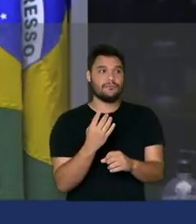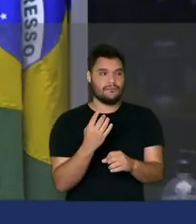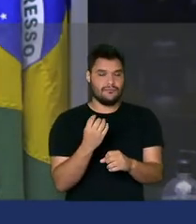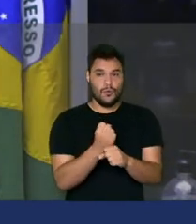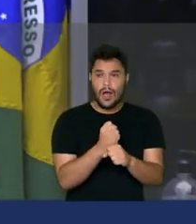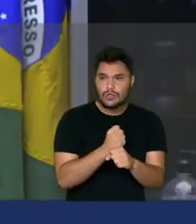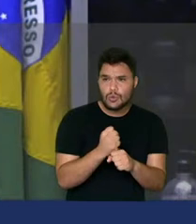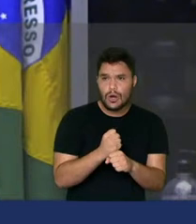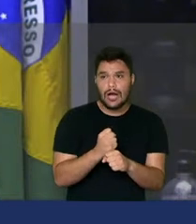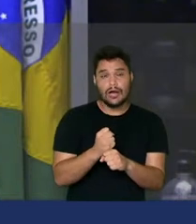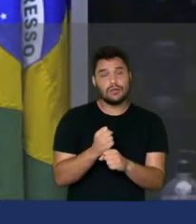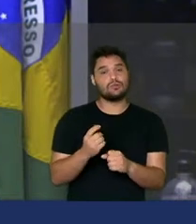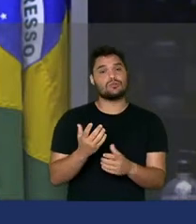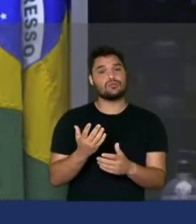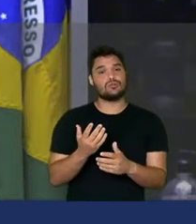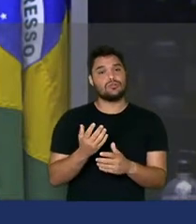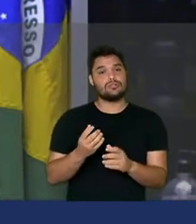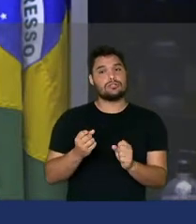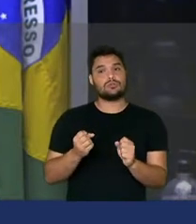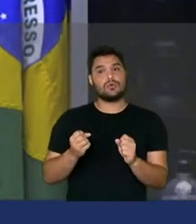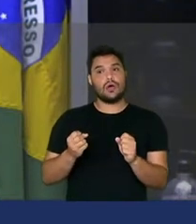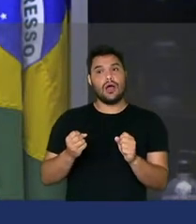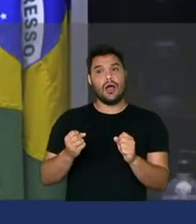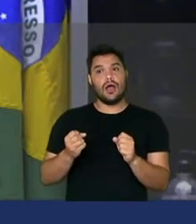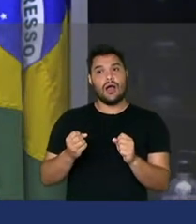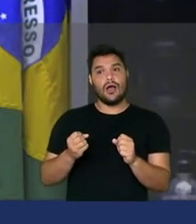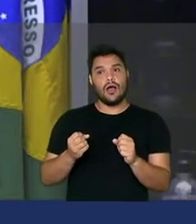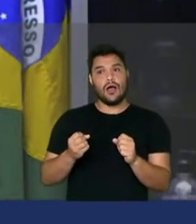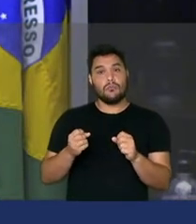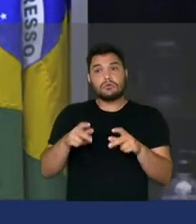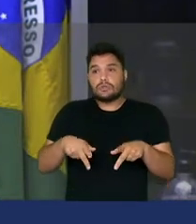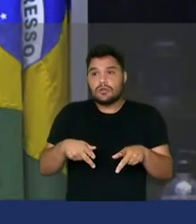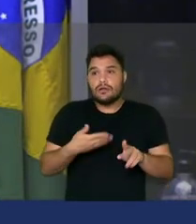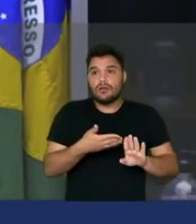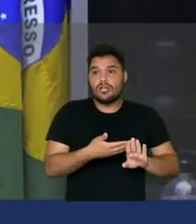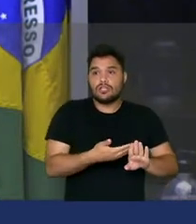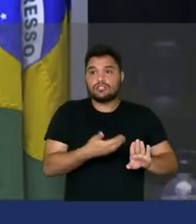PRINCIPALMENTE QUATRO ANOS DE SUA APOSE APOSENTARIA, ELE FOI